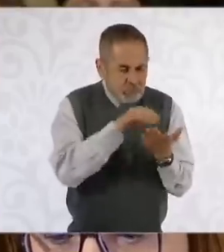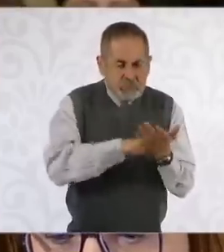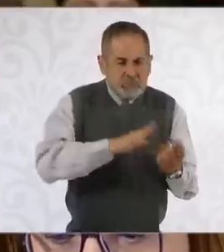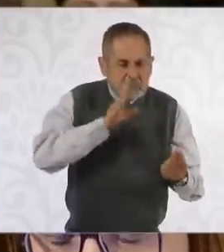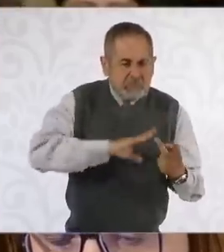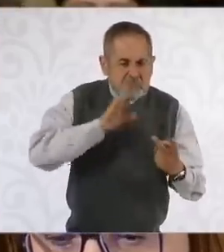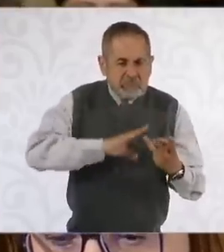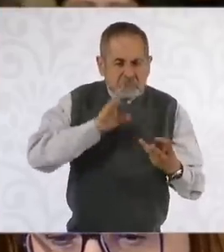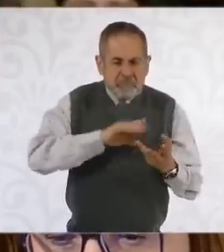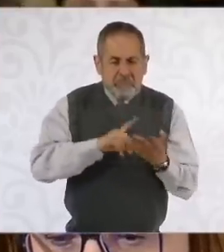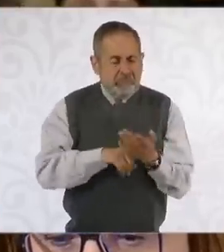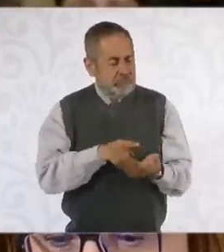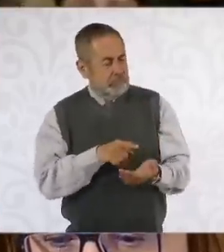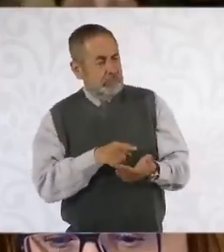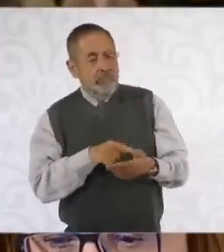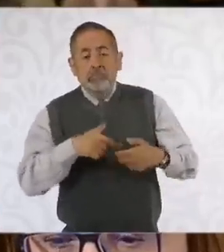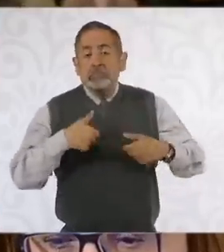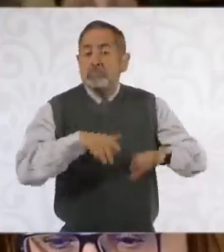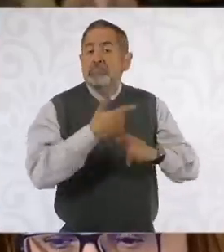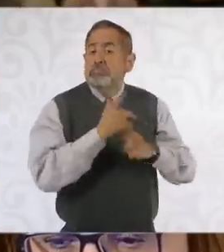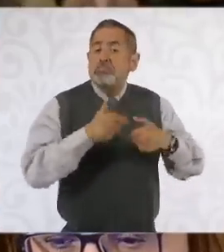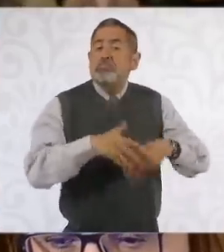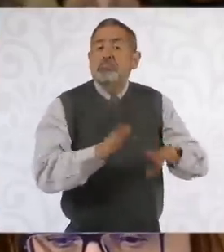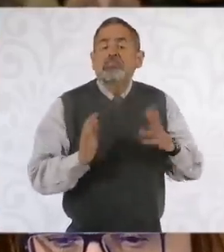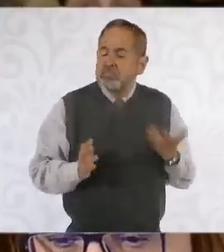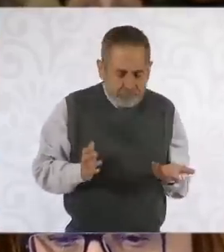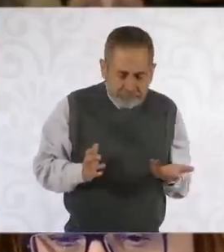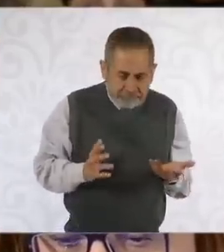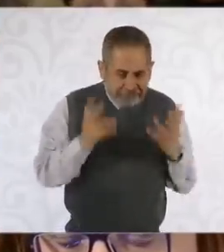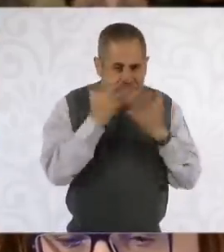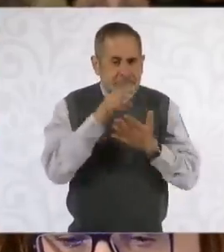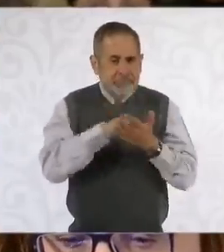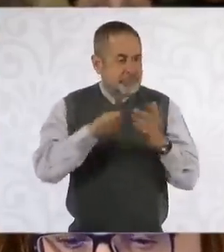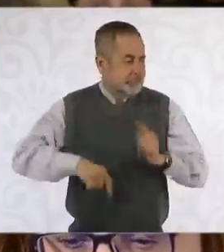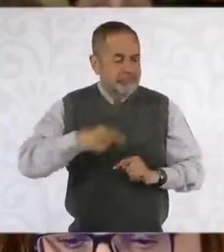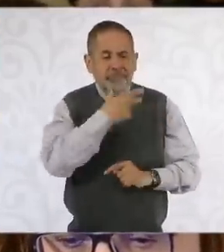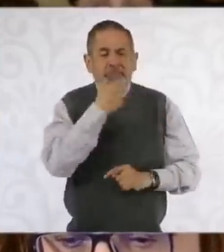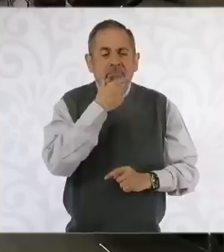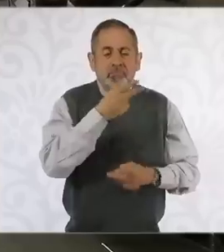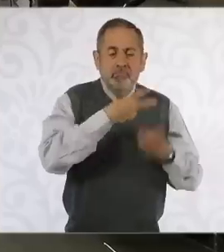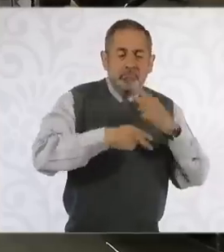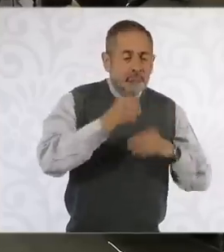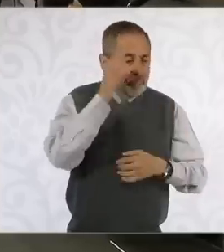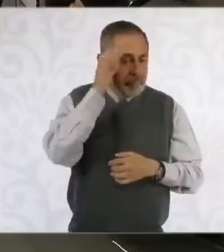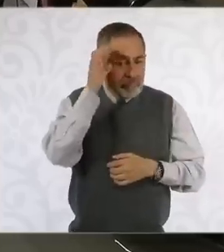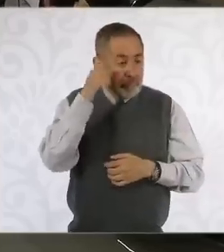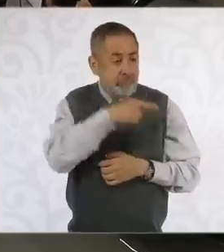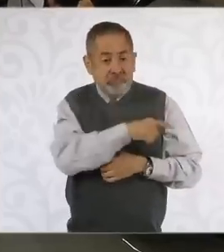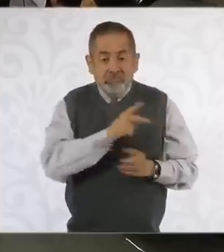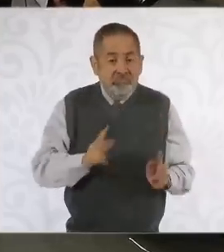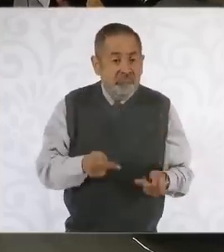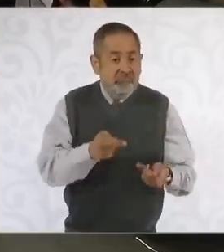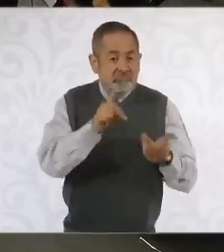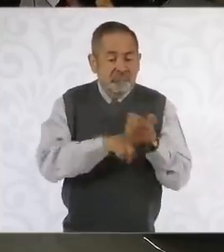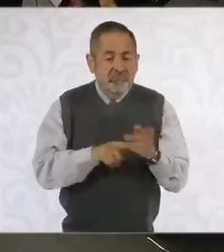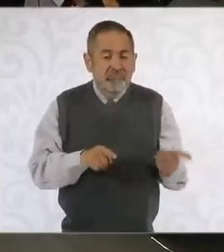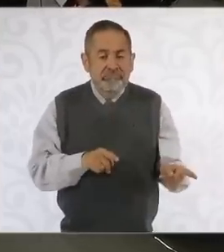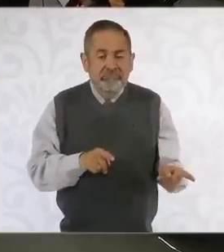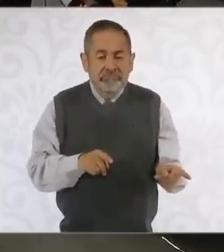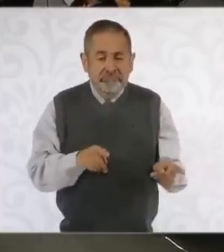de origen eh de China que que tenía que ver con este asunto de El el tráfico de de químicos para